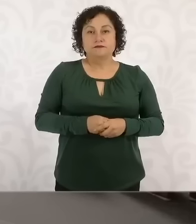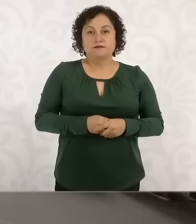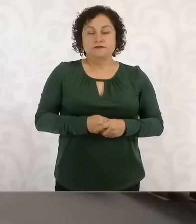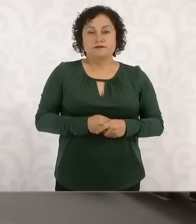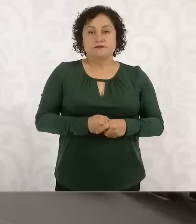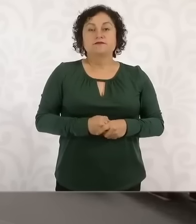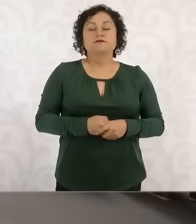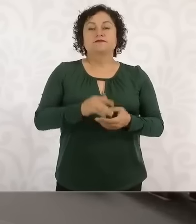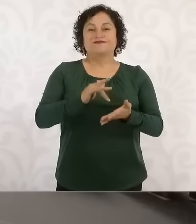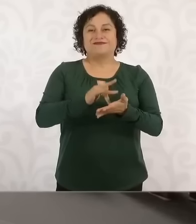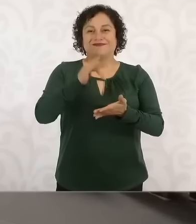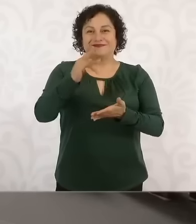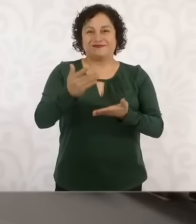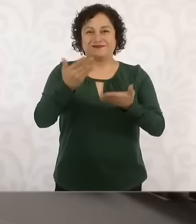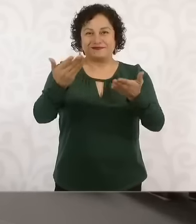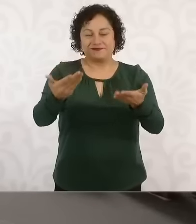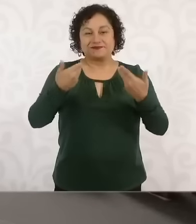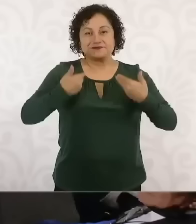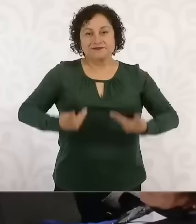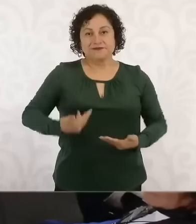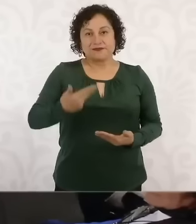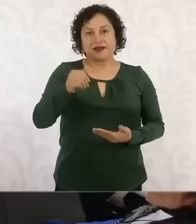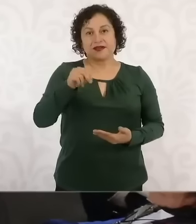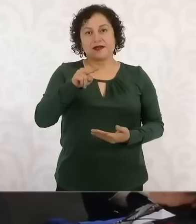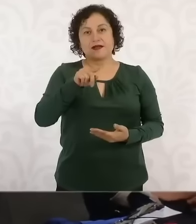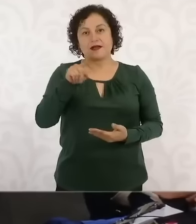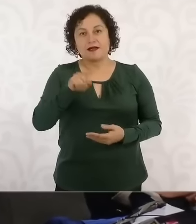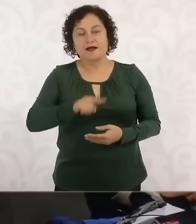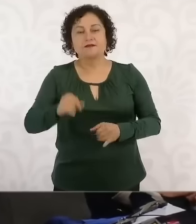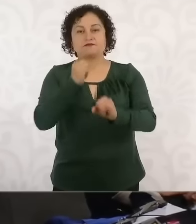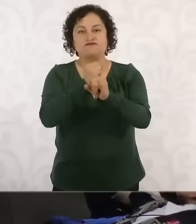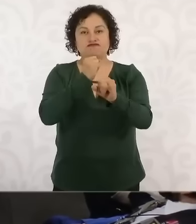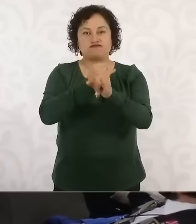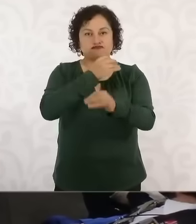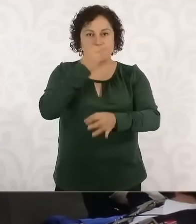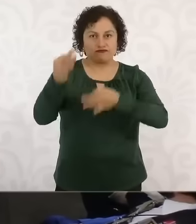Gracias, presidenta. Han Salazar de Noticiero en redes. Eh, preguntarles sobre este mismo